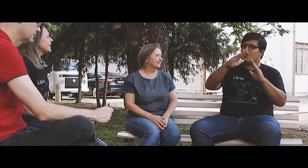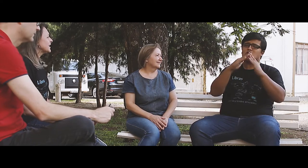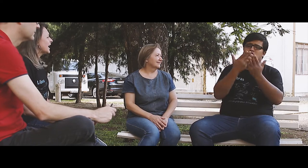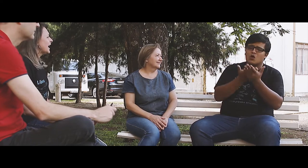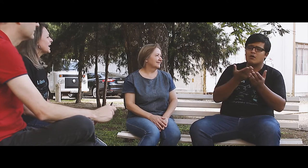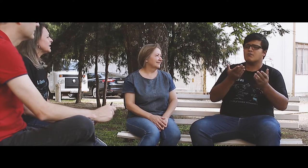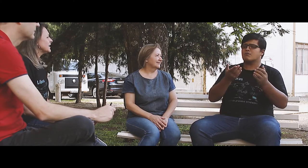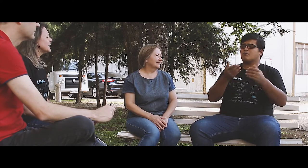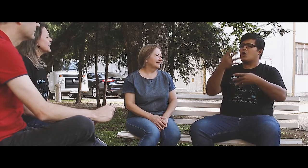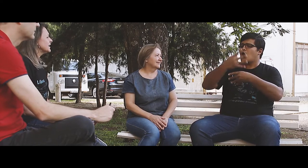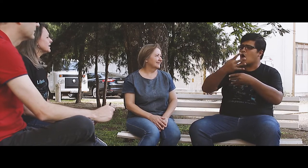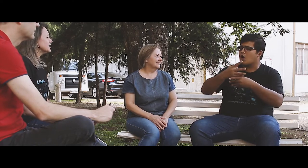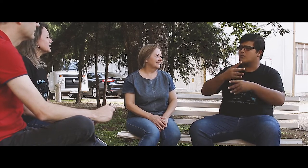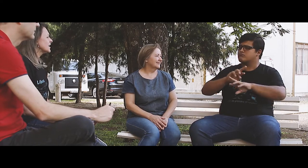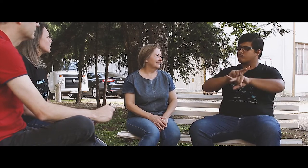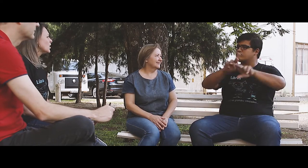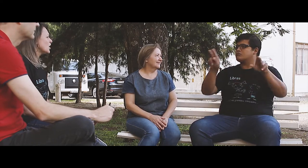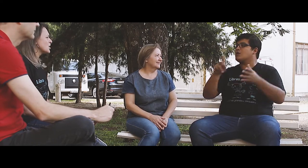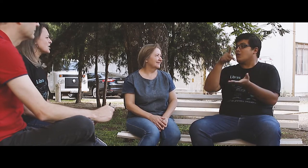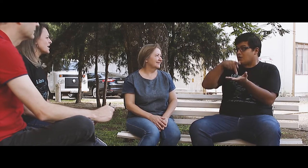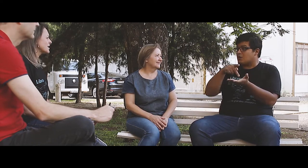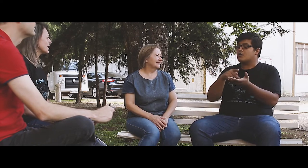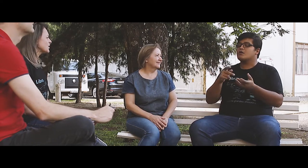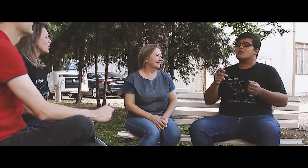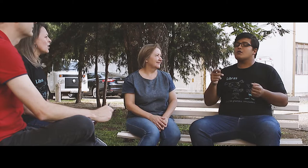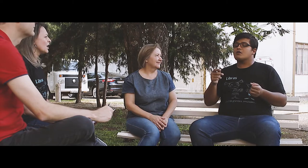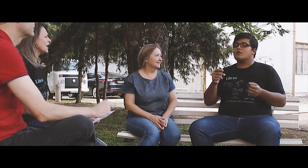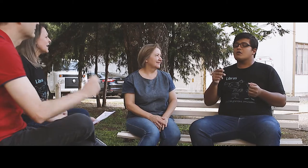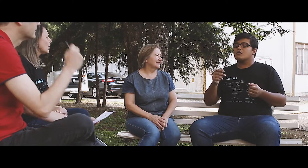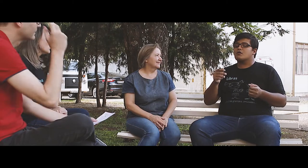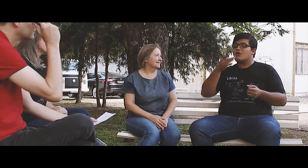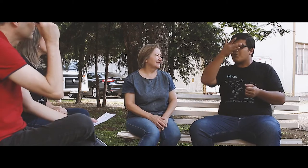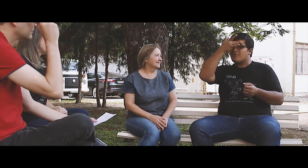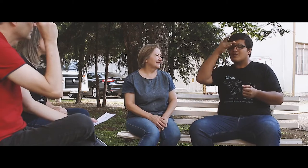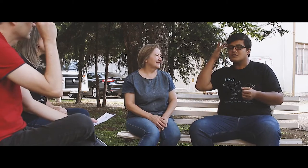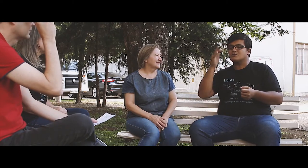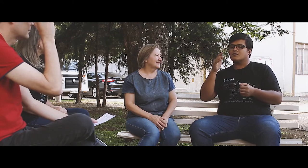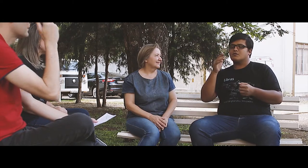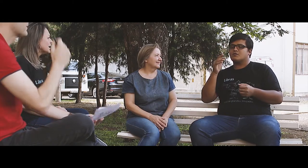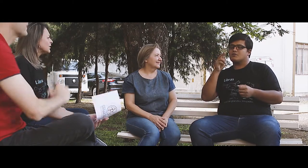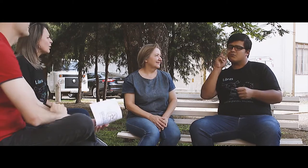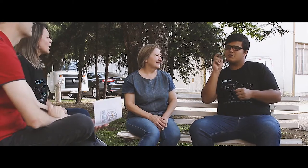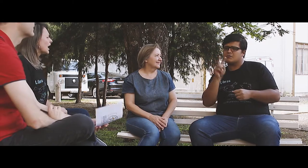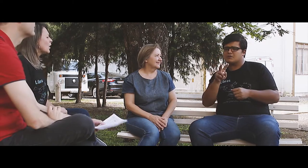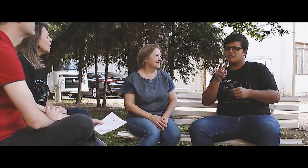Na verdade nas lojas, na escola, na rua independente do local,